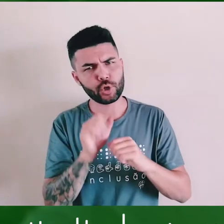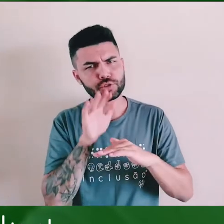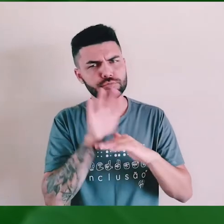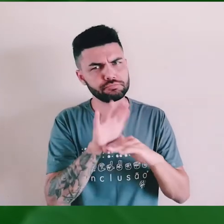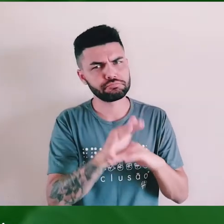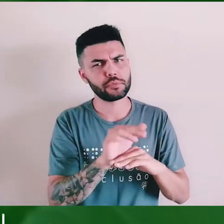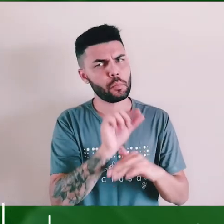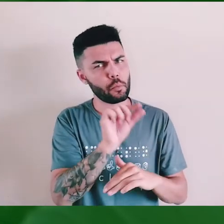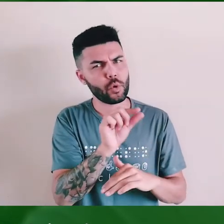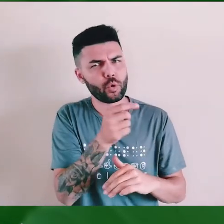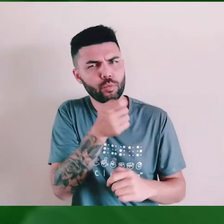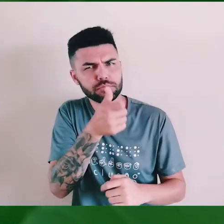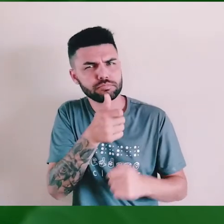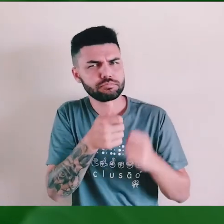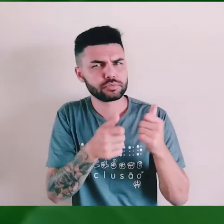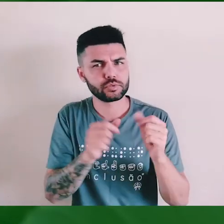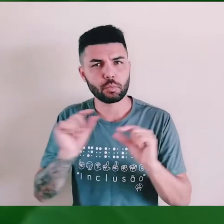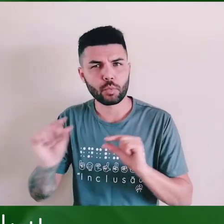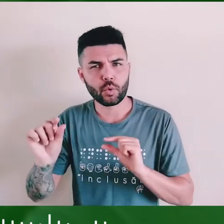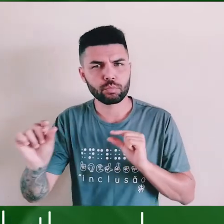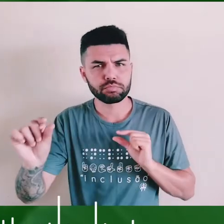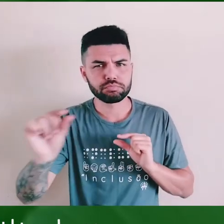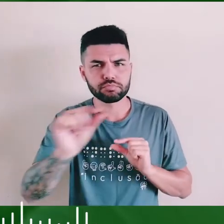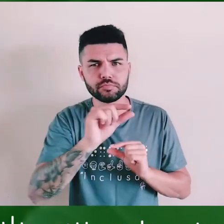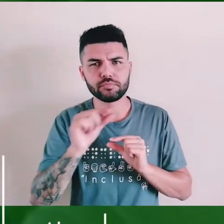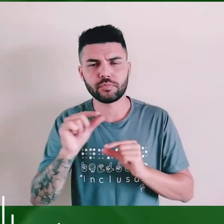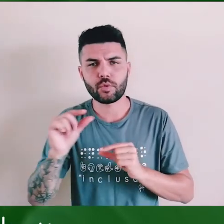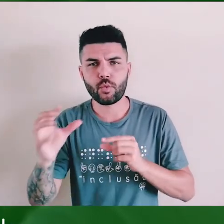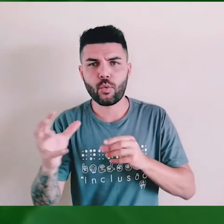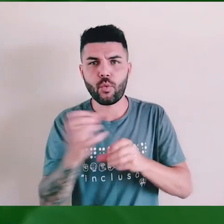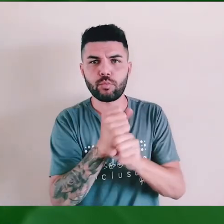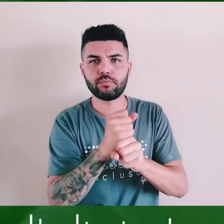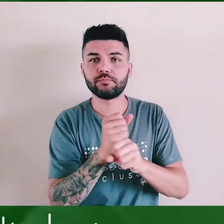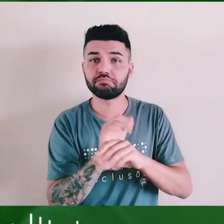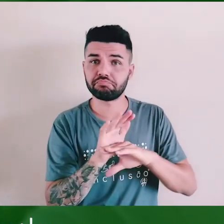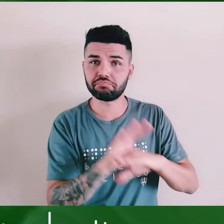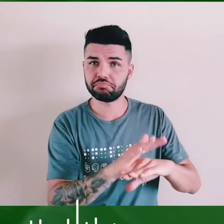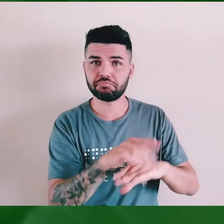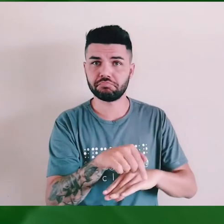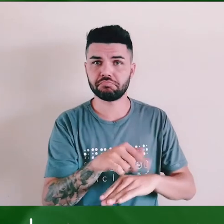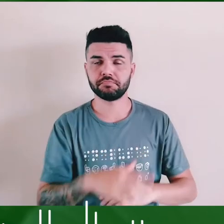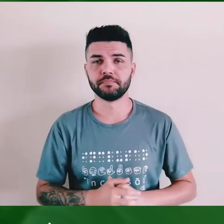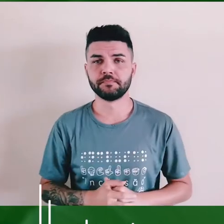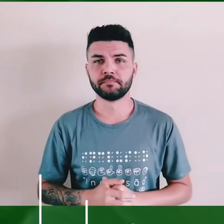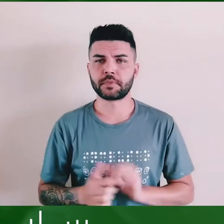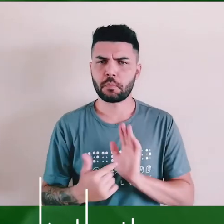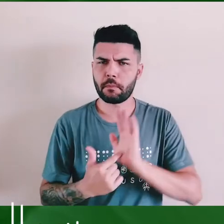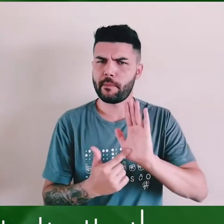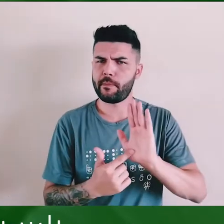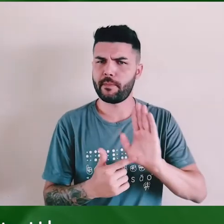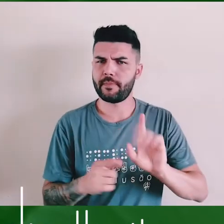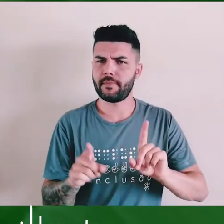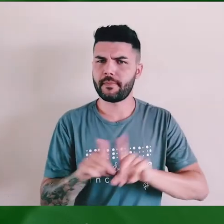conseguir. Isso fala muito sobre o amor no futebol também. Pedro: O problema é que